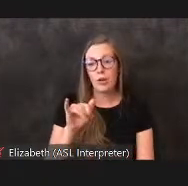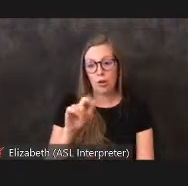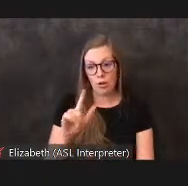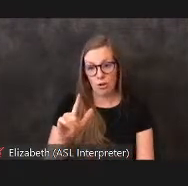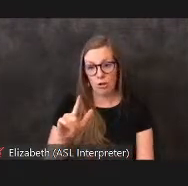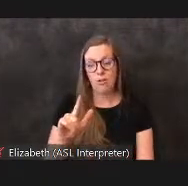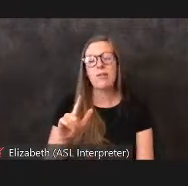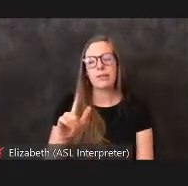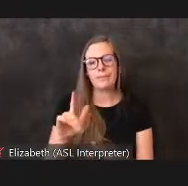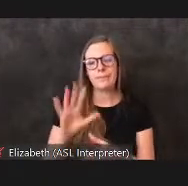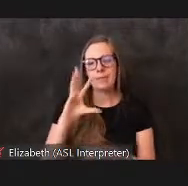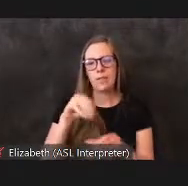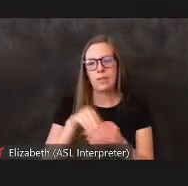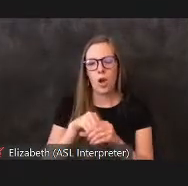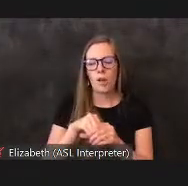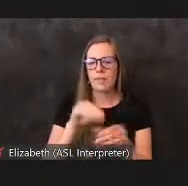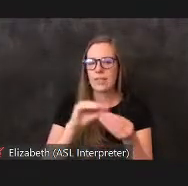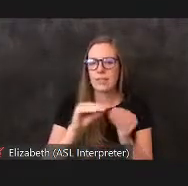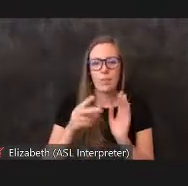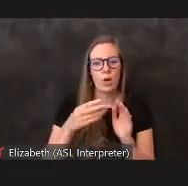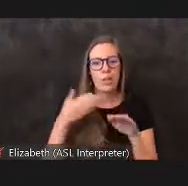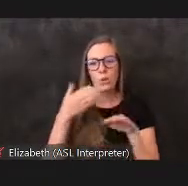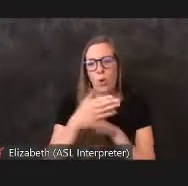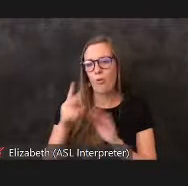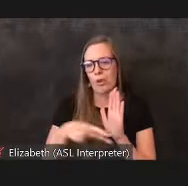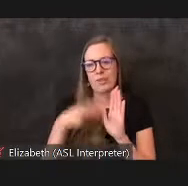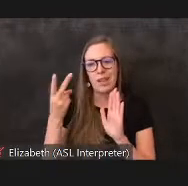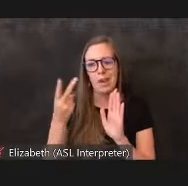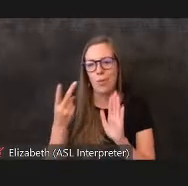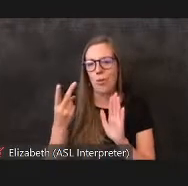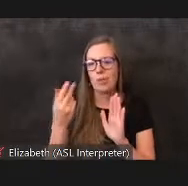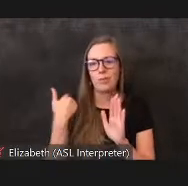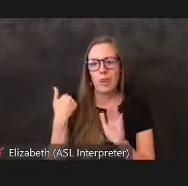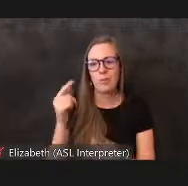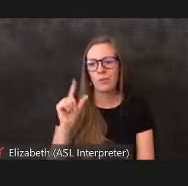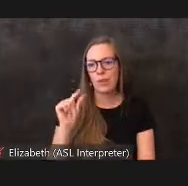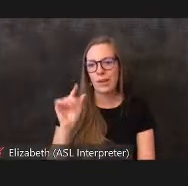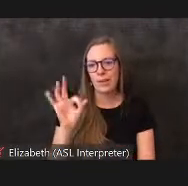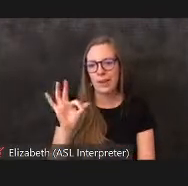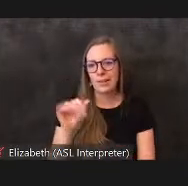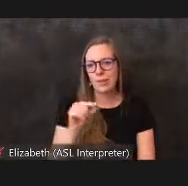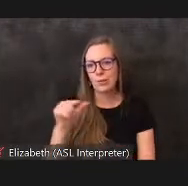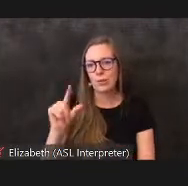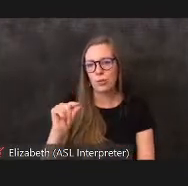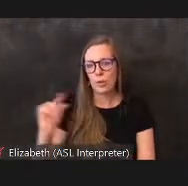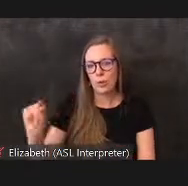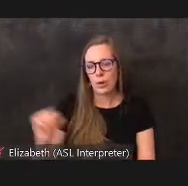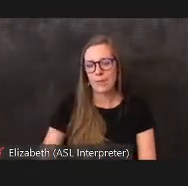el agua solidificación de opio se de número se ha duplicado del 2019 2020.